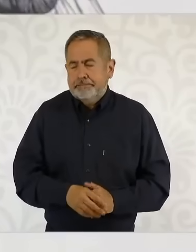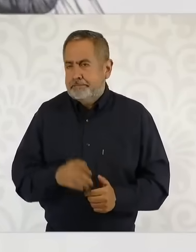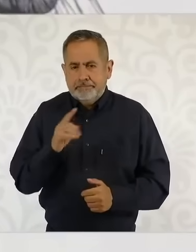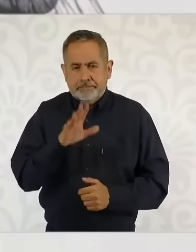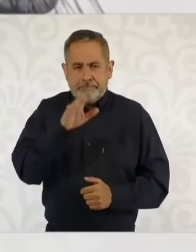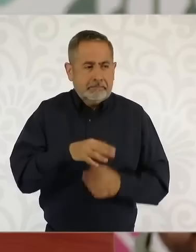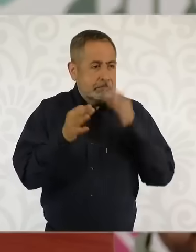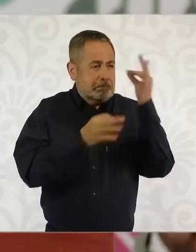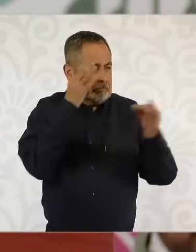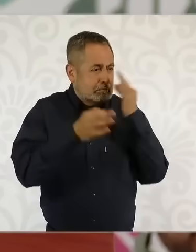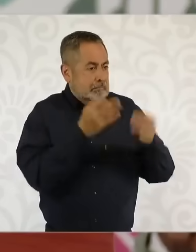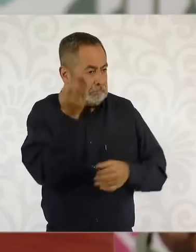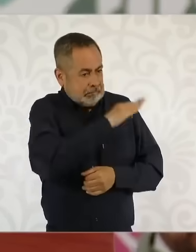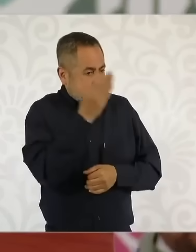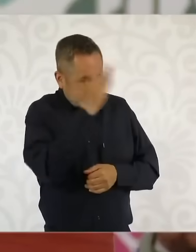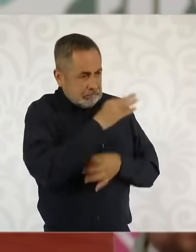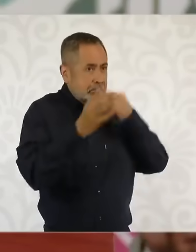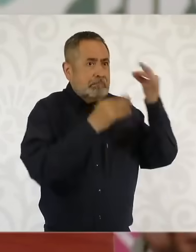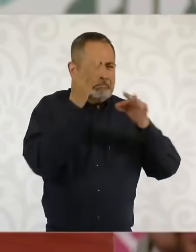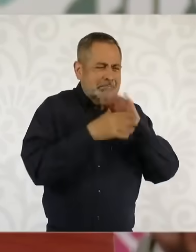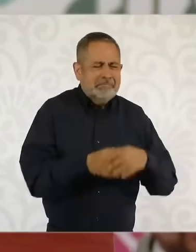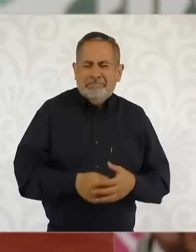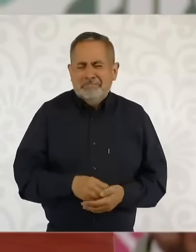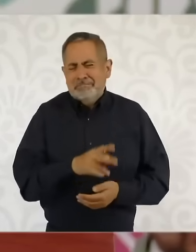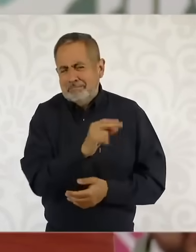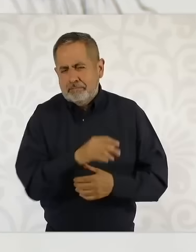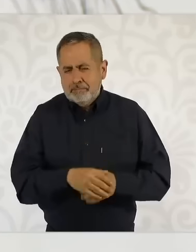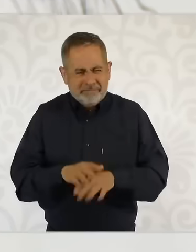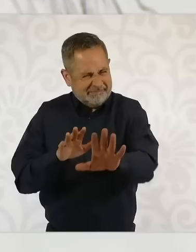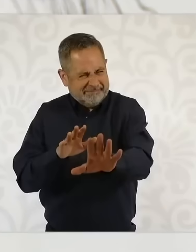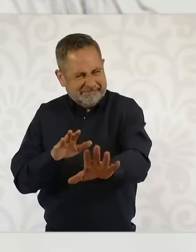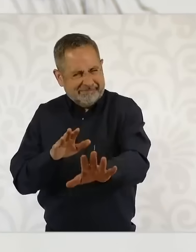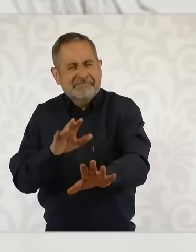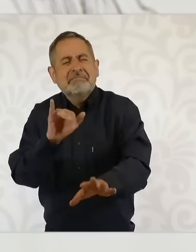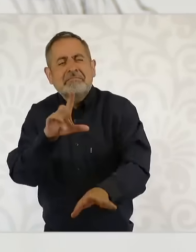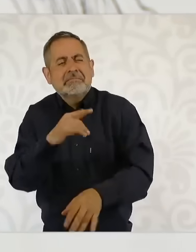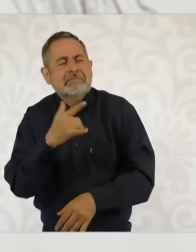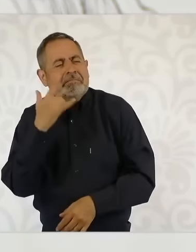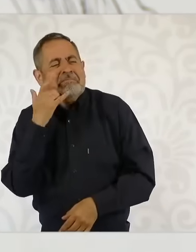noticias falsas que salen ¿no fíjense ¿no les parece extraño que cuando estamos en la reunión